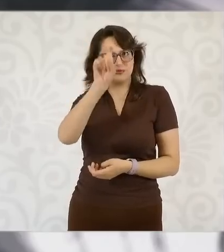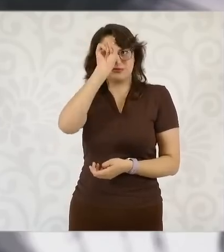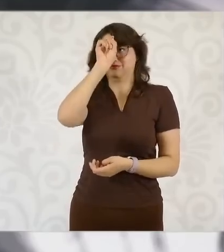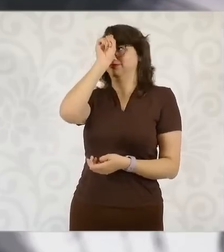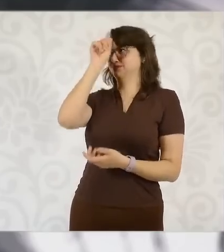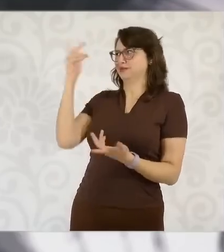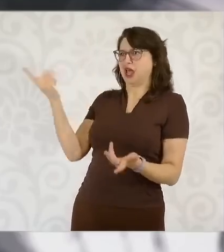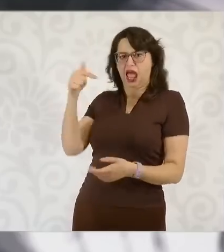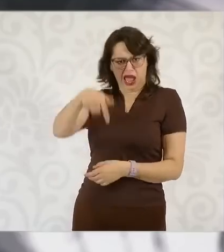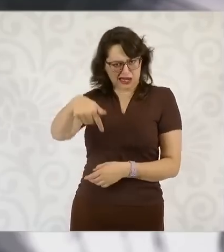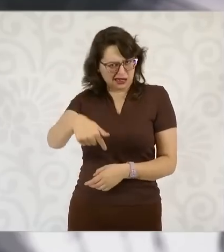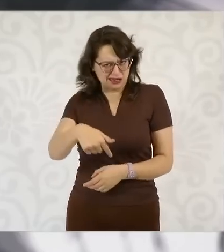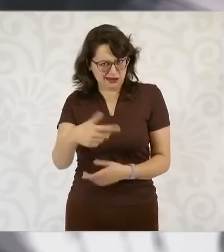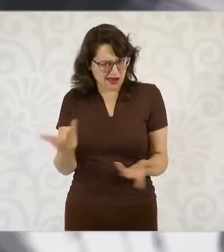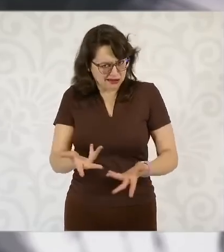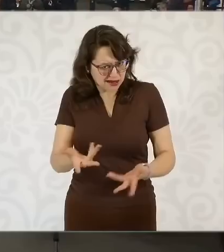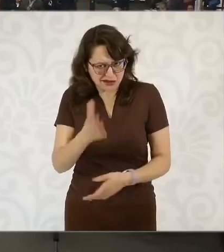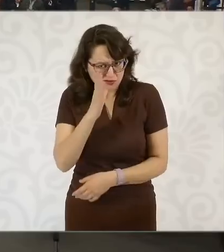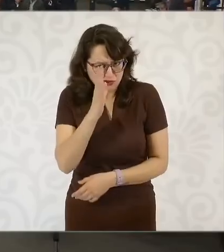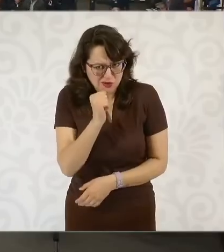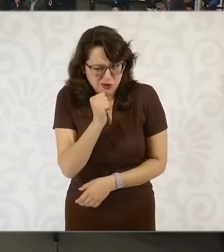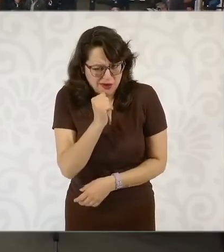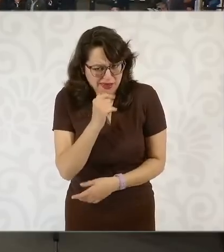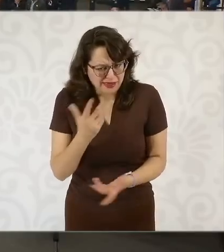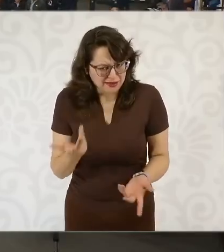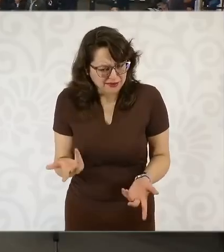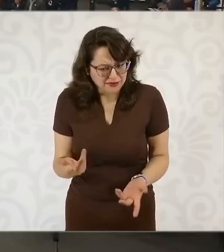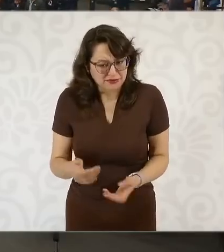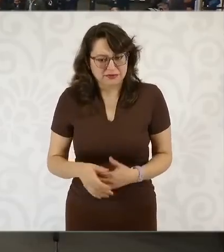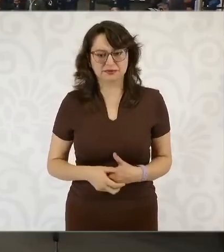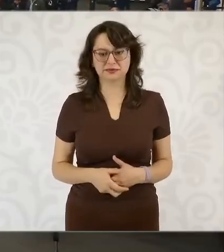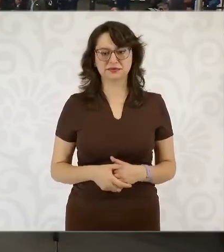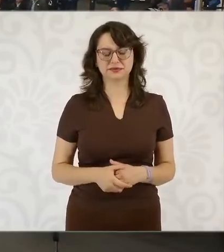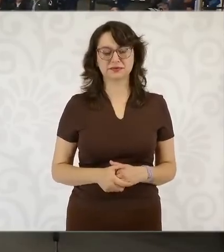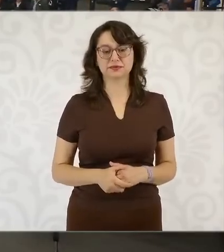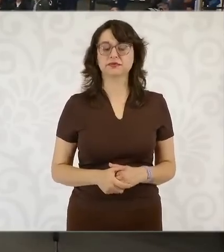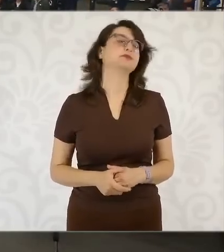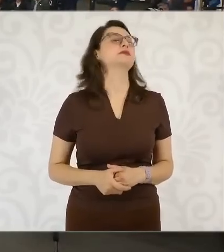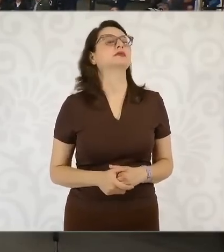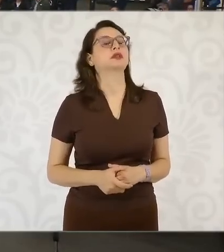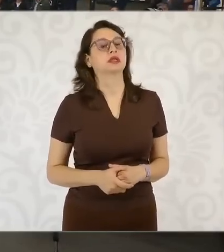presidente en caso de que haya falta de de venta de separen las exportaciones de